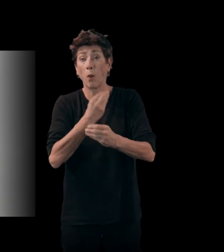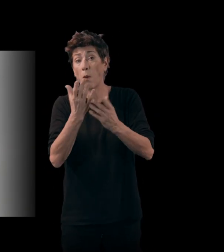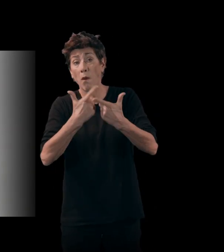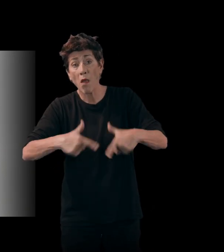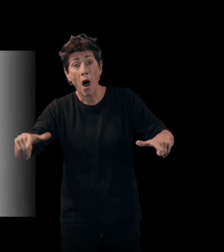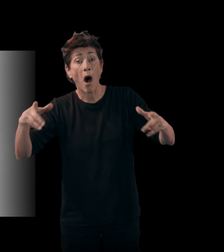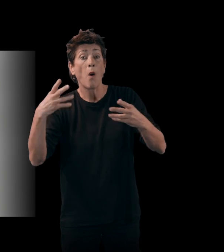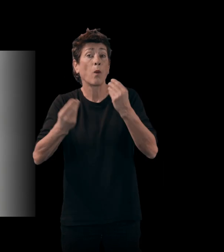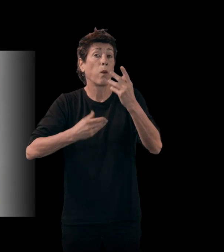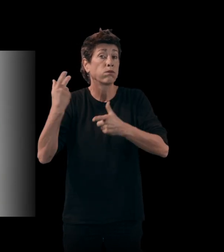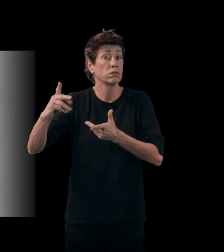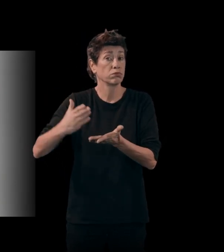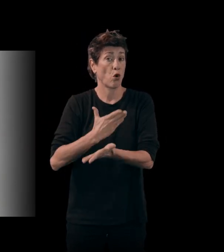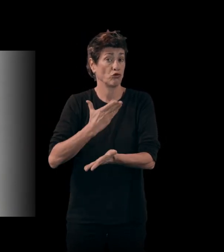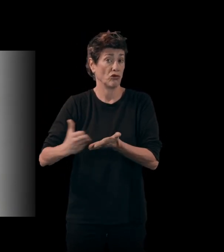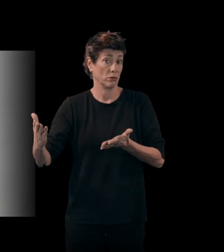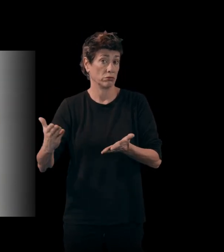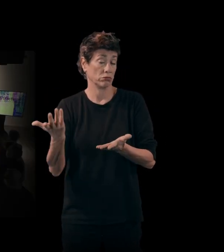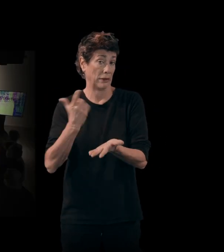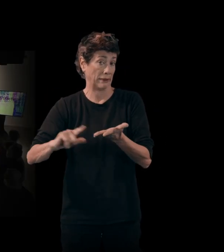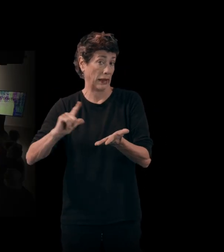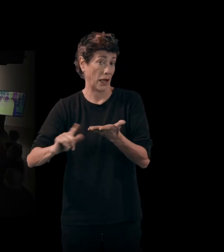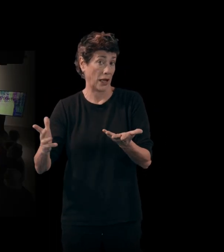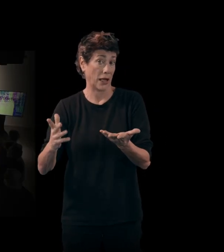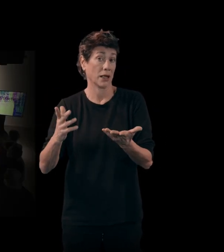comme à propos du projet, en l’occurrence littéraire de La taille des arbres.